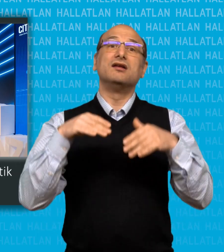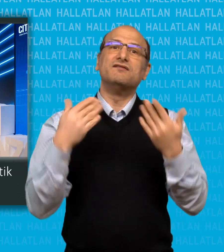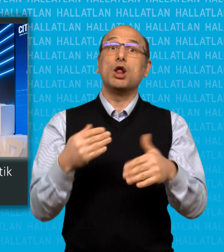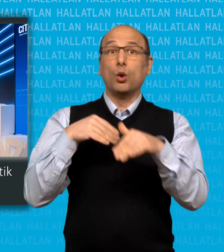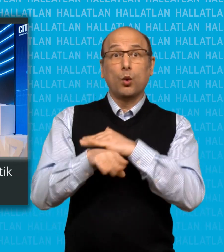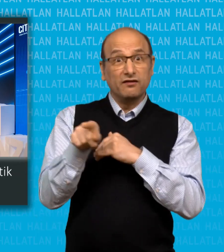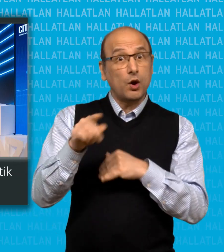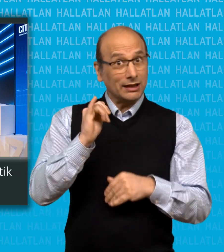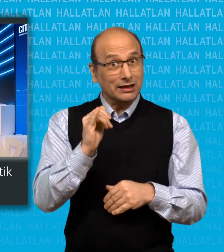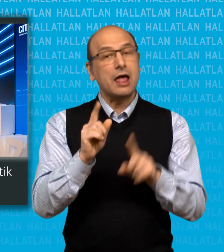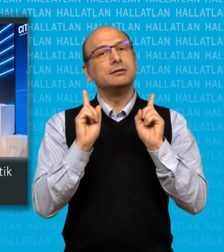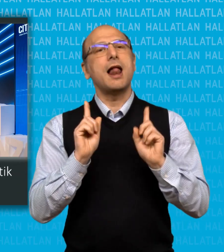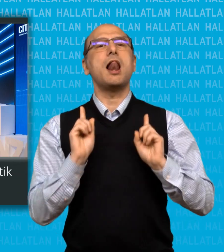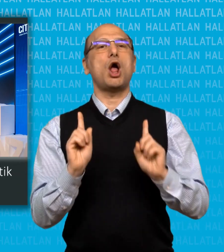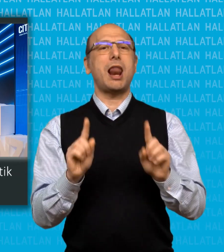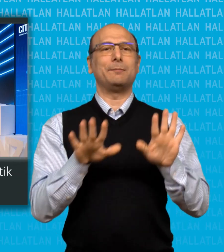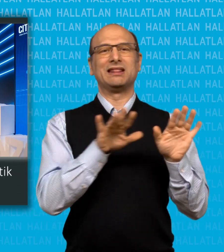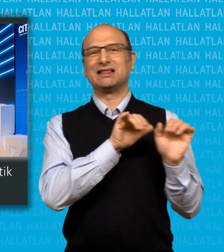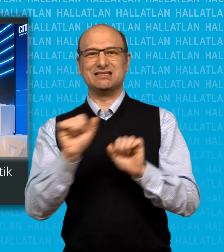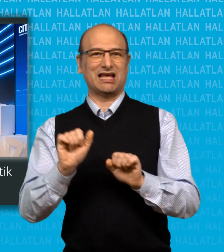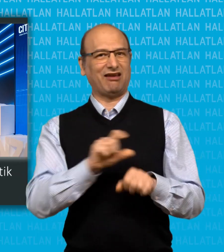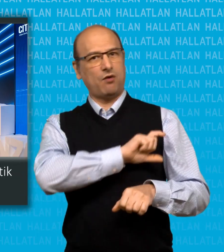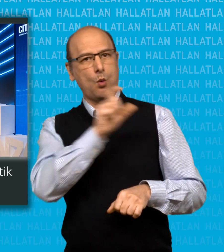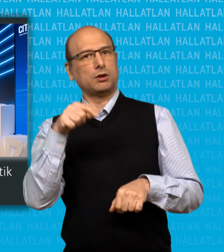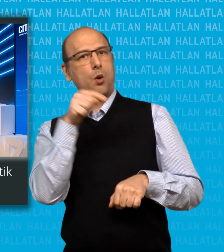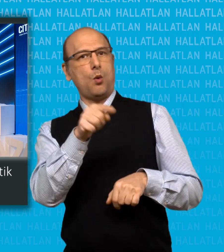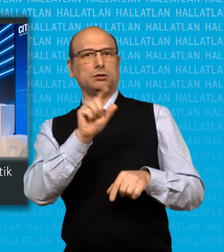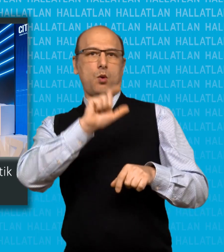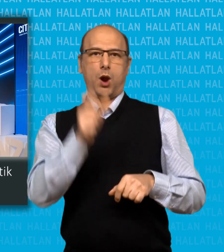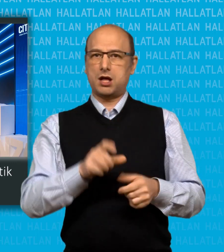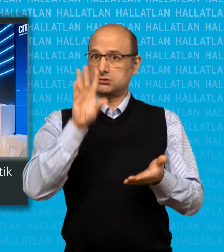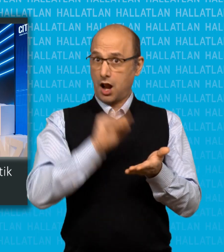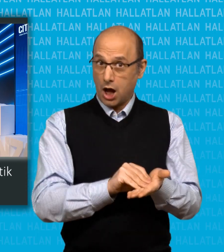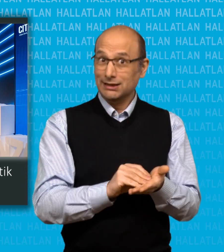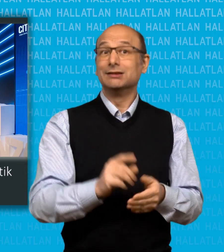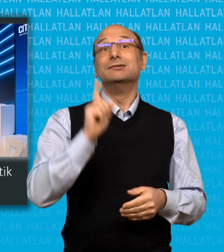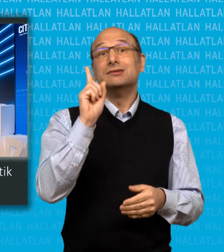valamint a legalább tíz éve Olaszországban élő külföldiek részesülhetnek,